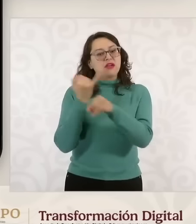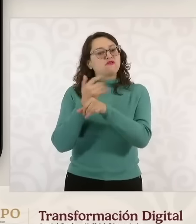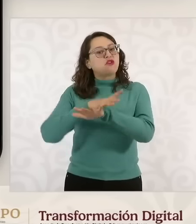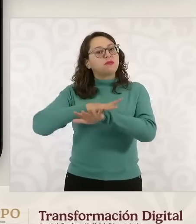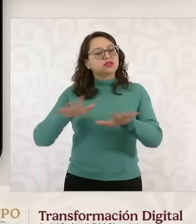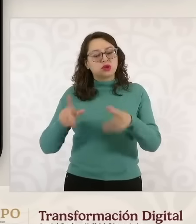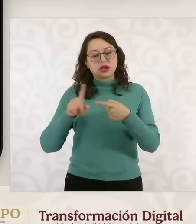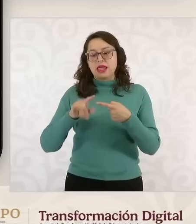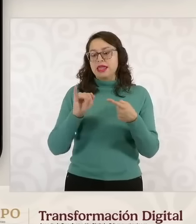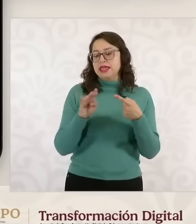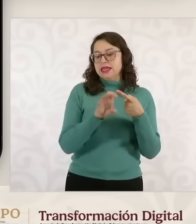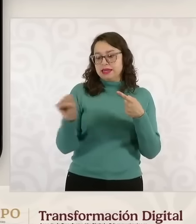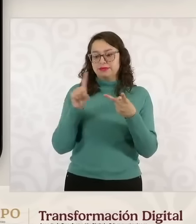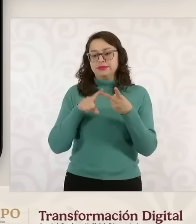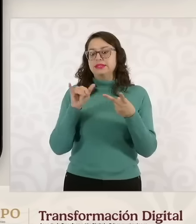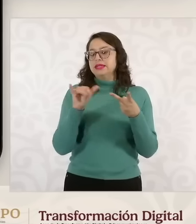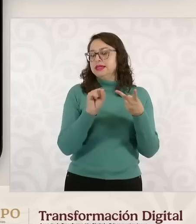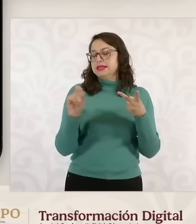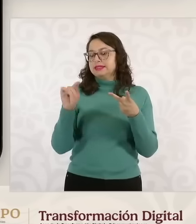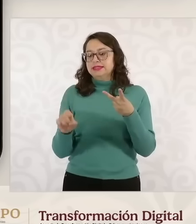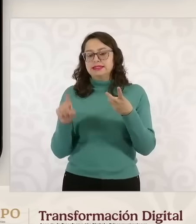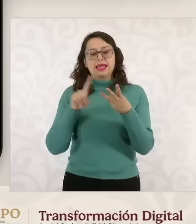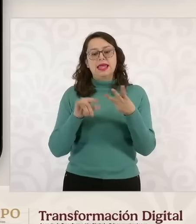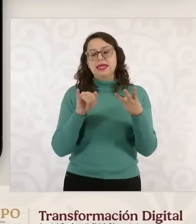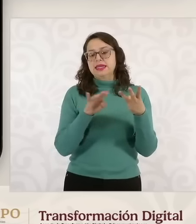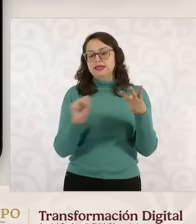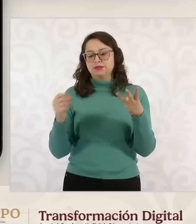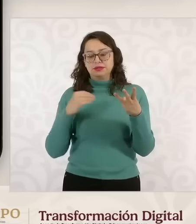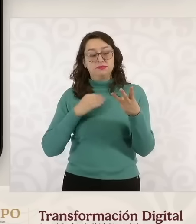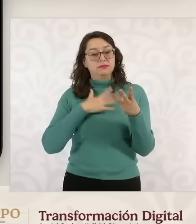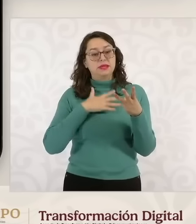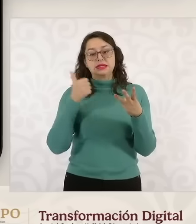el IMS, en el Iste, en el IMS Bienestar, lo que se conoce como la vigencia de derechos,